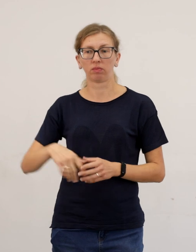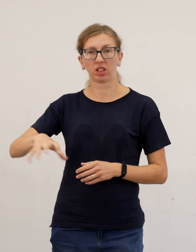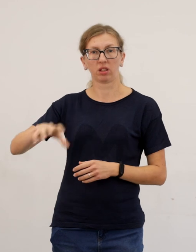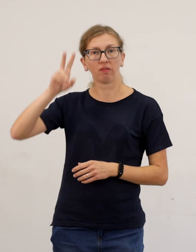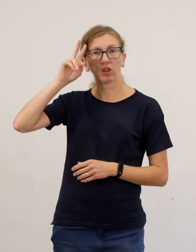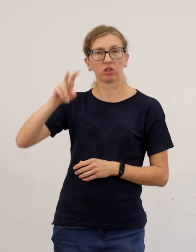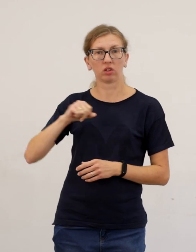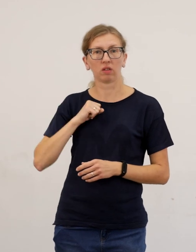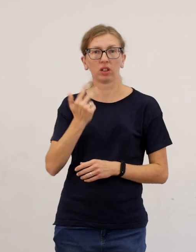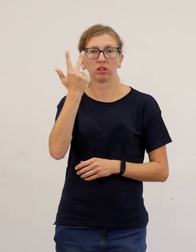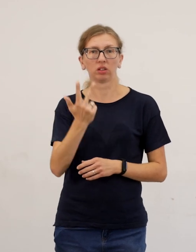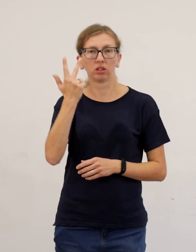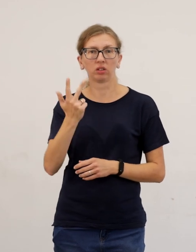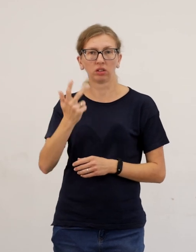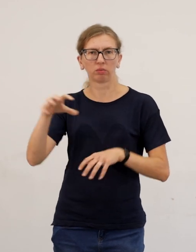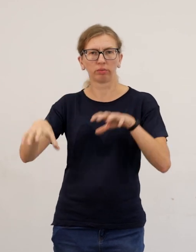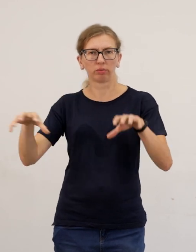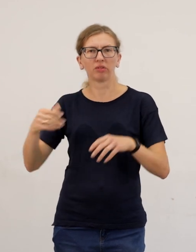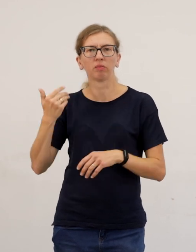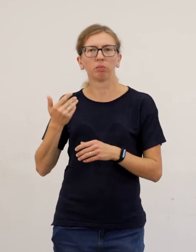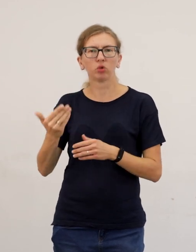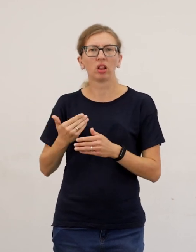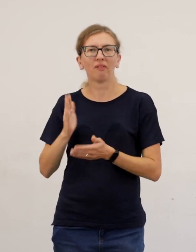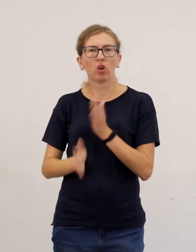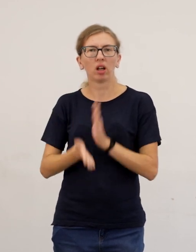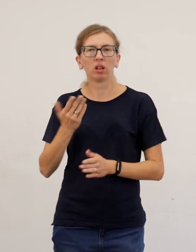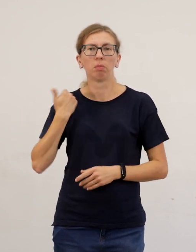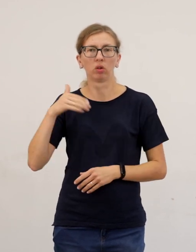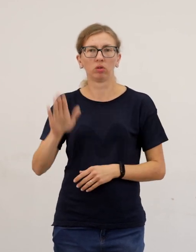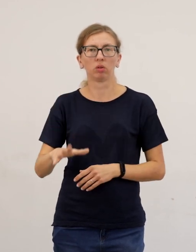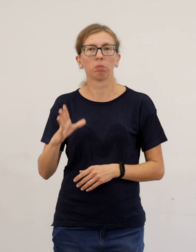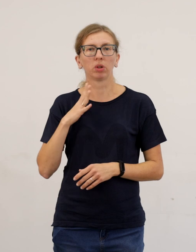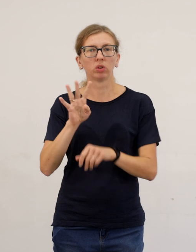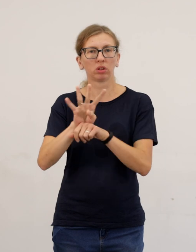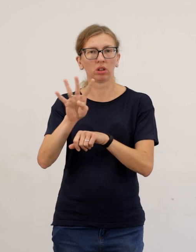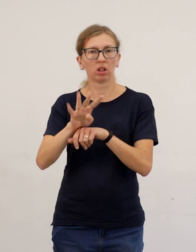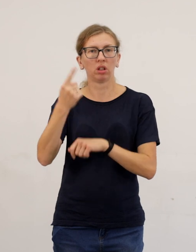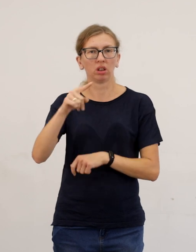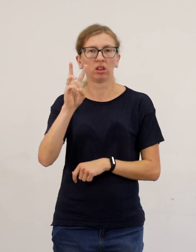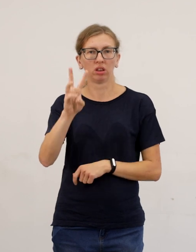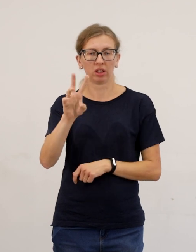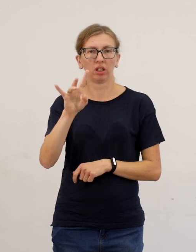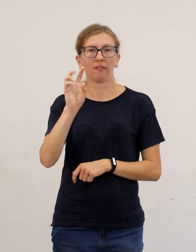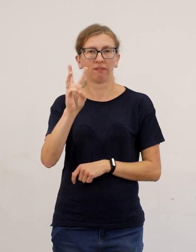Trzecią jednostką wojskową stacjonującą w przedwojennym Białymstoku był 14. dywizjon artylerii konnej.